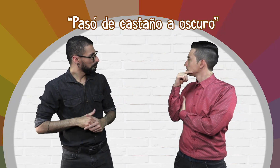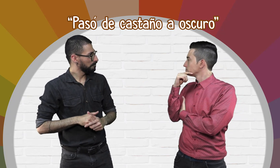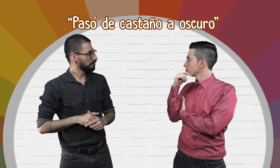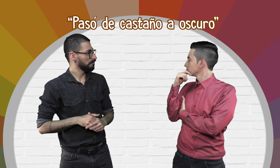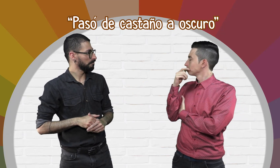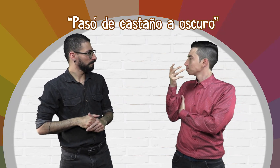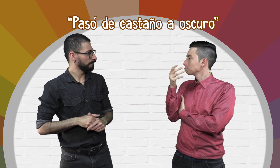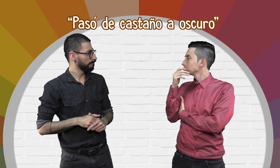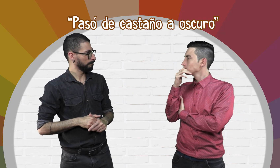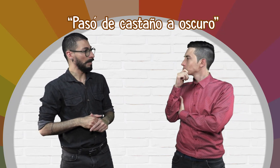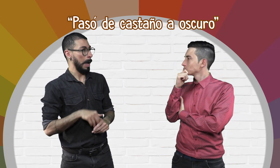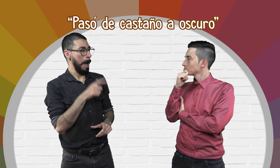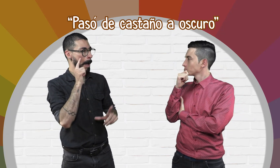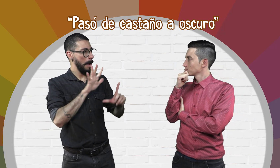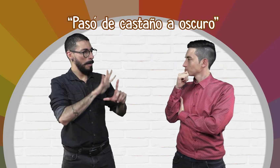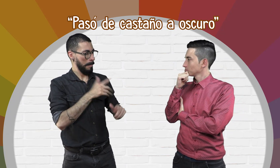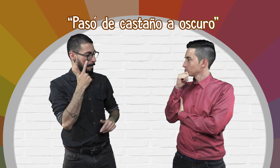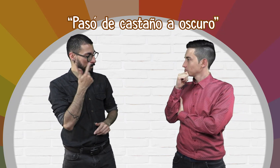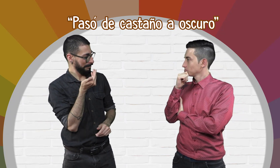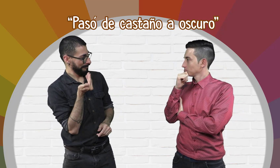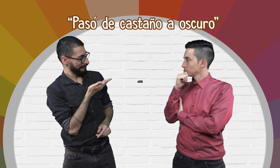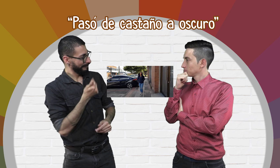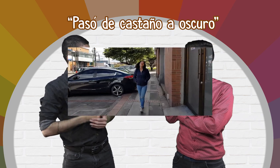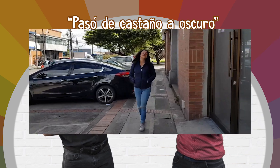No la comprendo. Miremos el siguiente video.